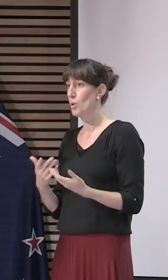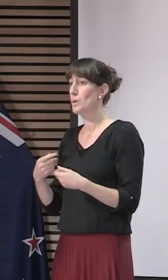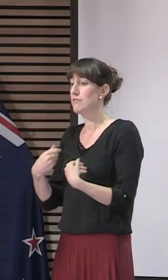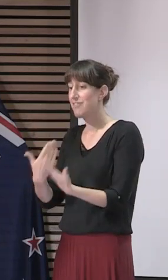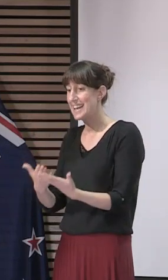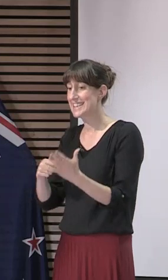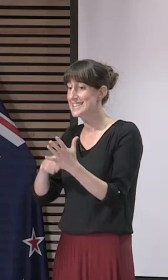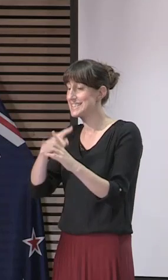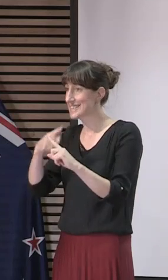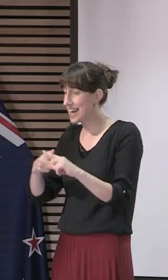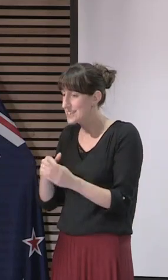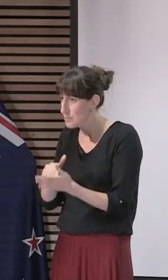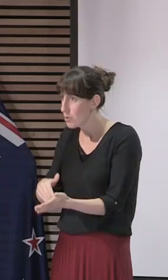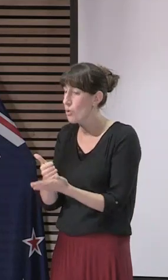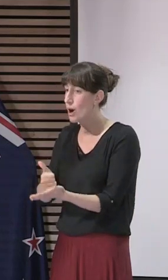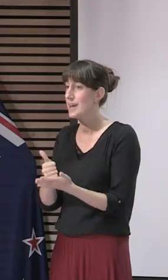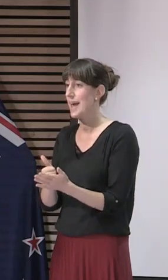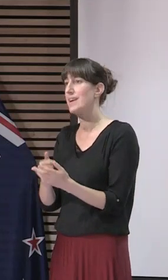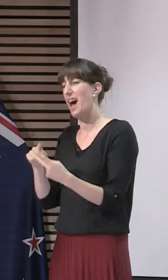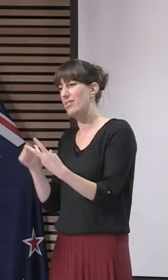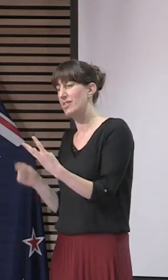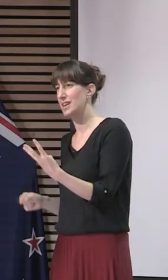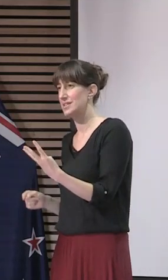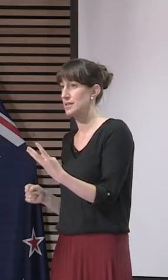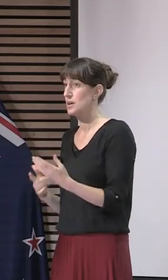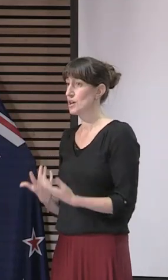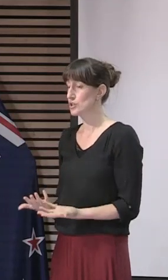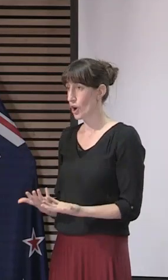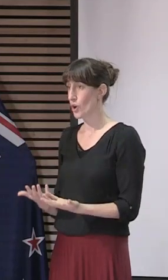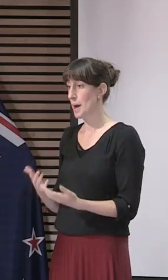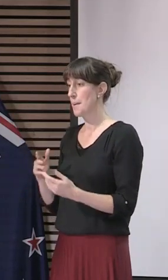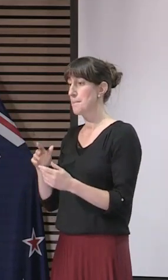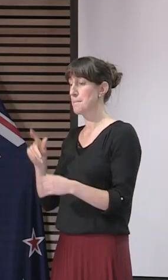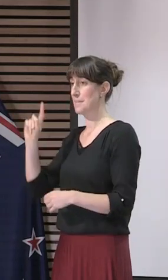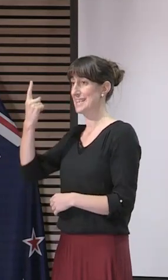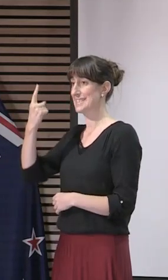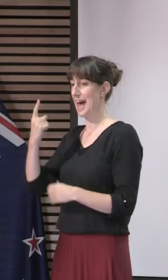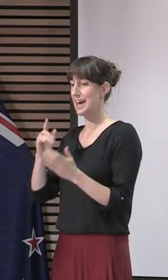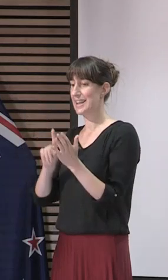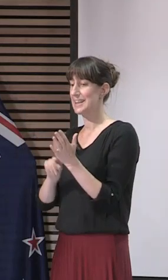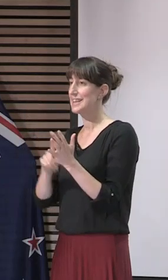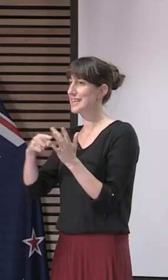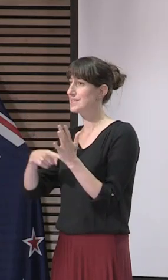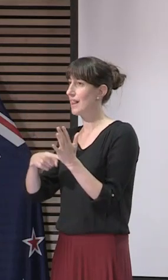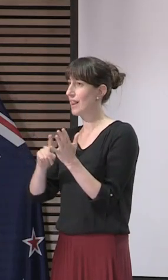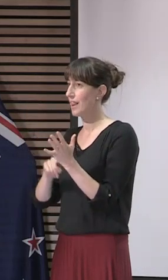waahanga ranei, mo te waa i puta ai te urupare ki a COVID-19 i runga i te paanga o te umanga.